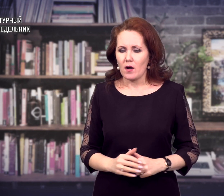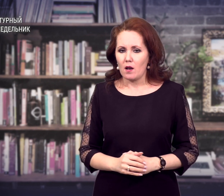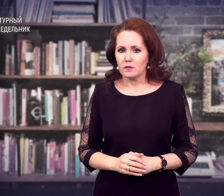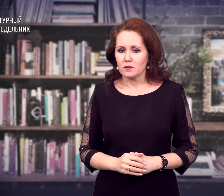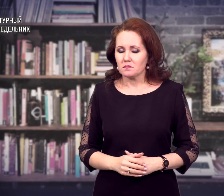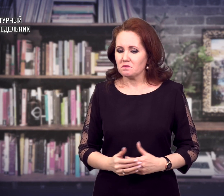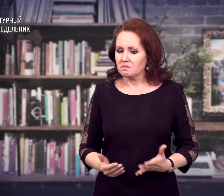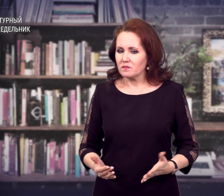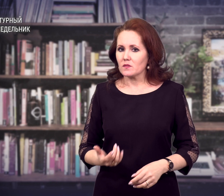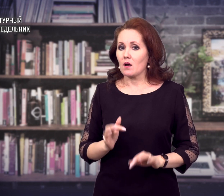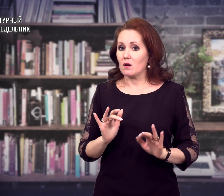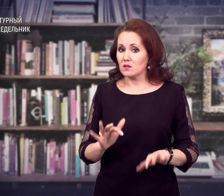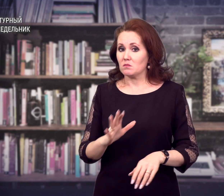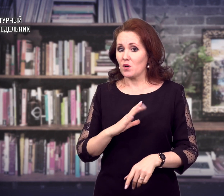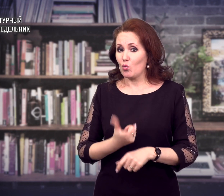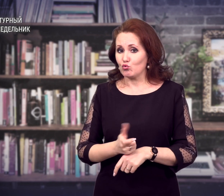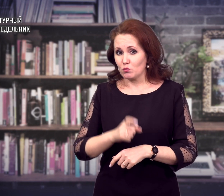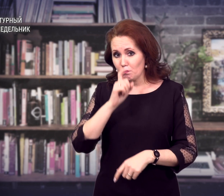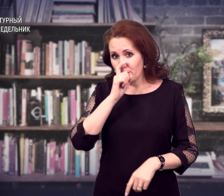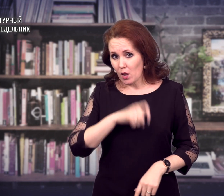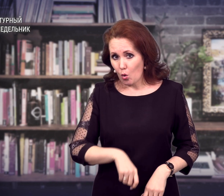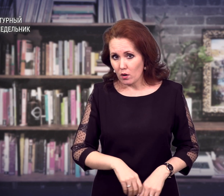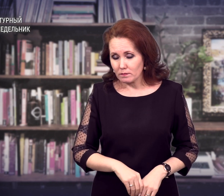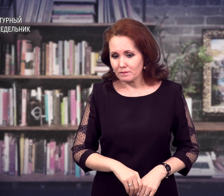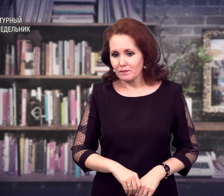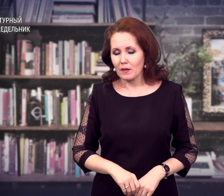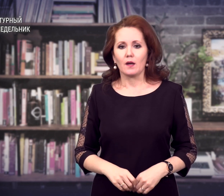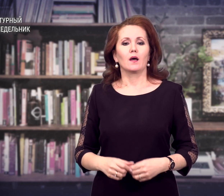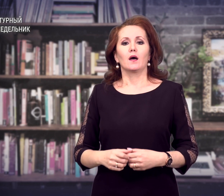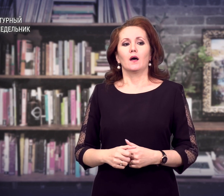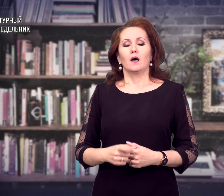Дело было очень плохо!